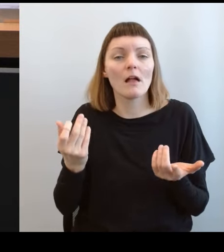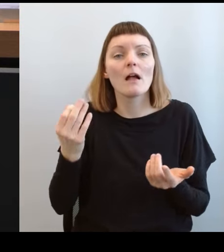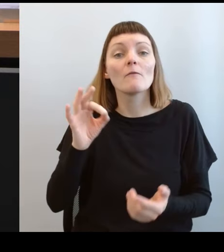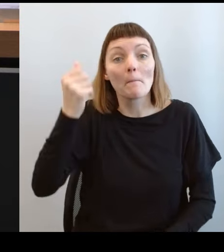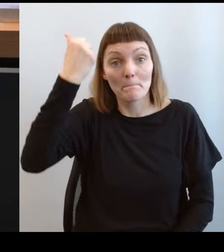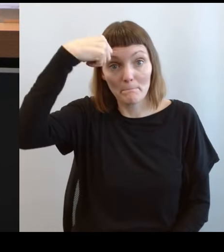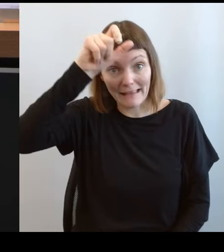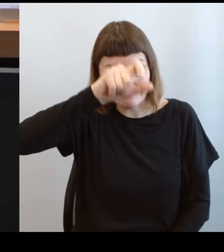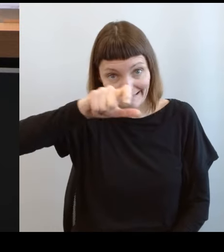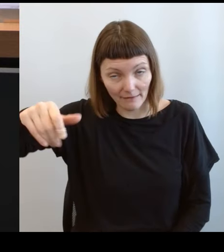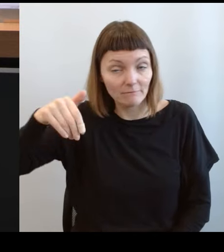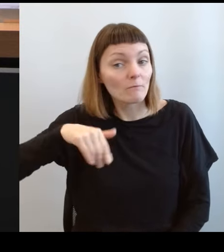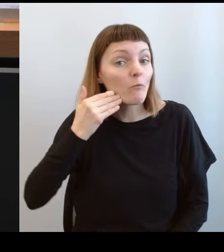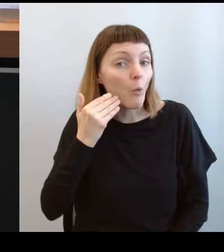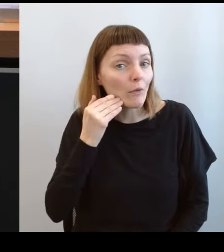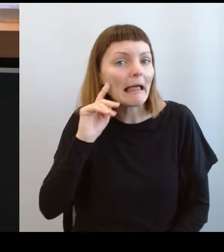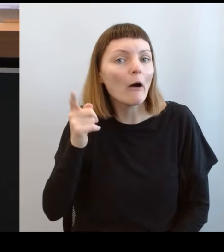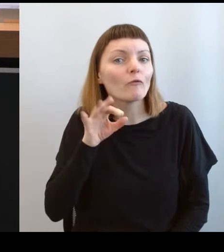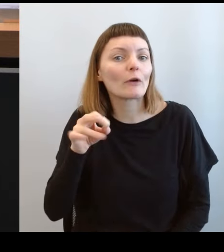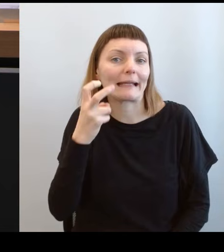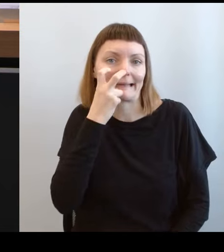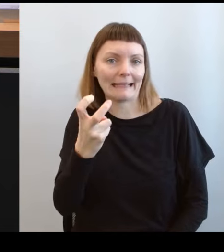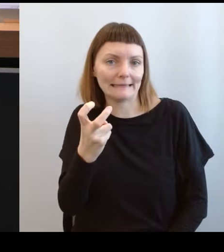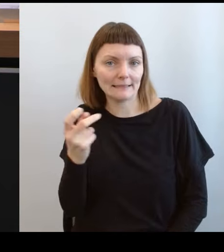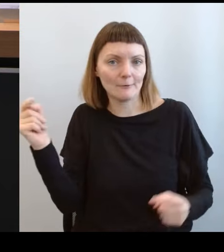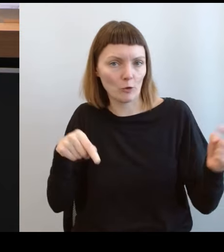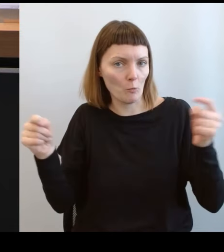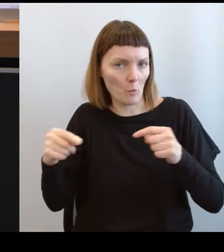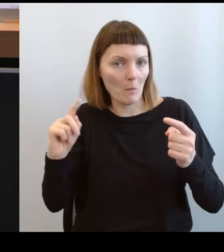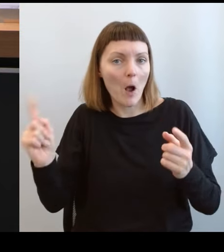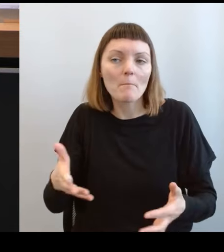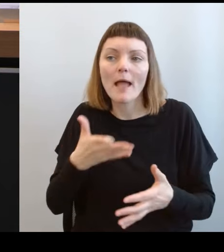Und drittens :Die Streichung des Steuerprivilegs ist zugleich eine